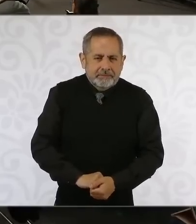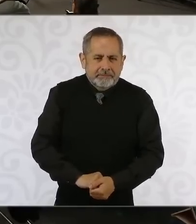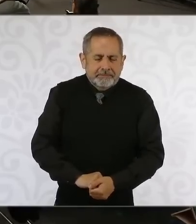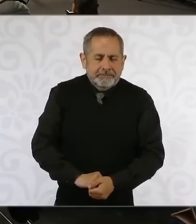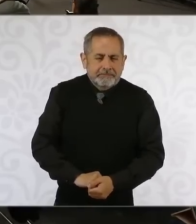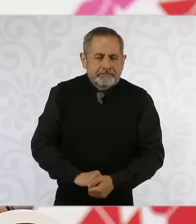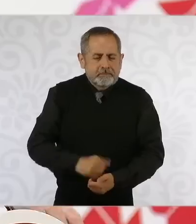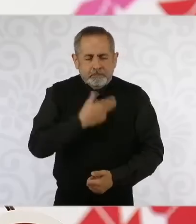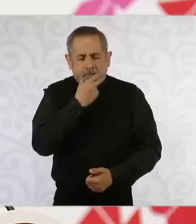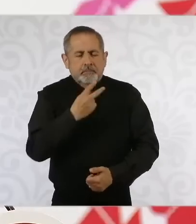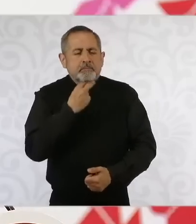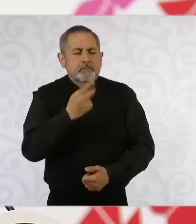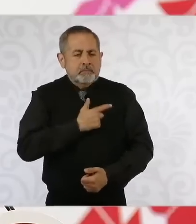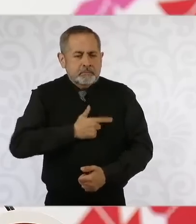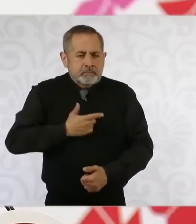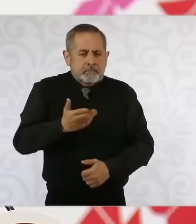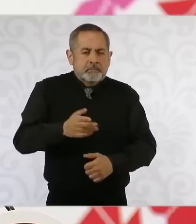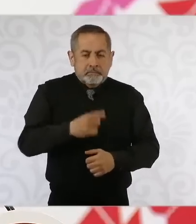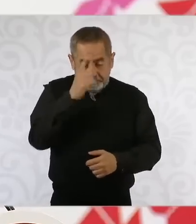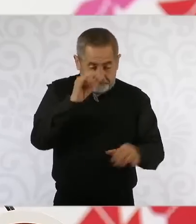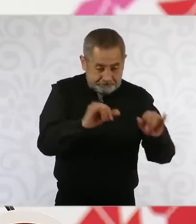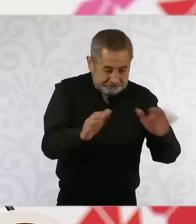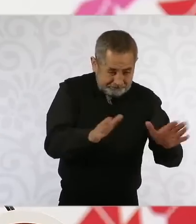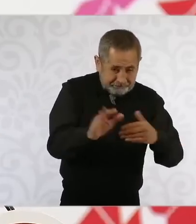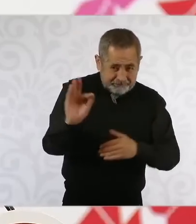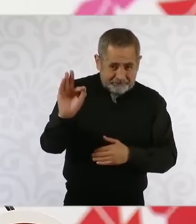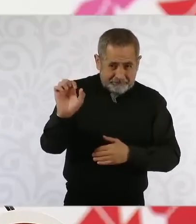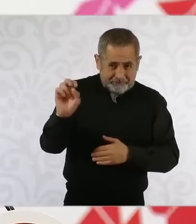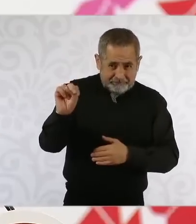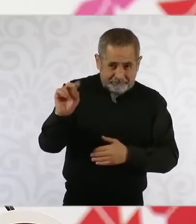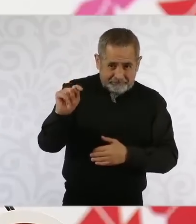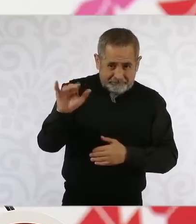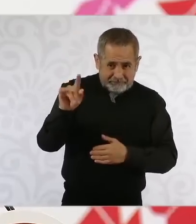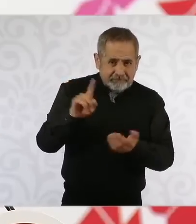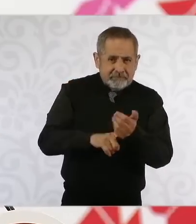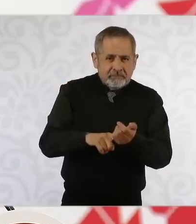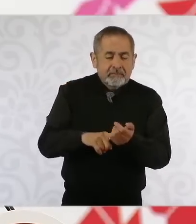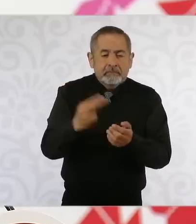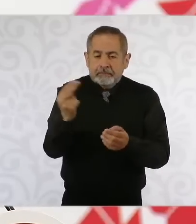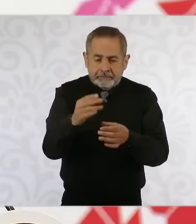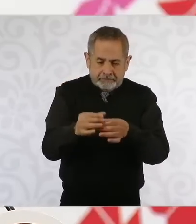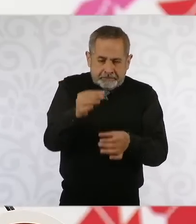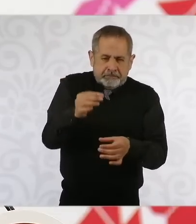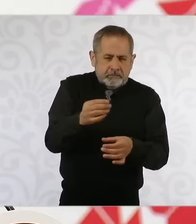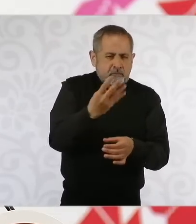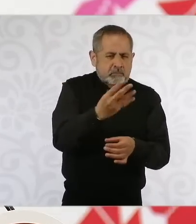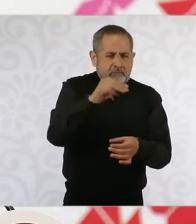producción de fentanilo se requiere producir un precursor químico denominado 4 anpp este precursor